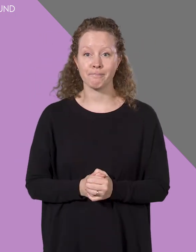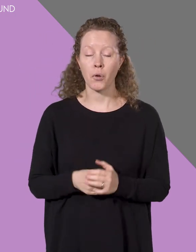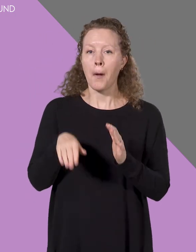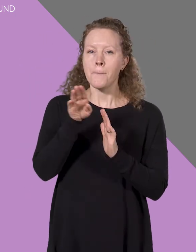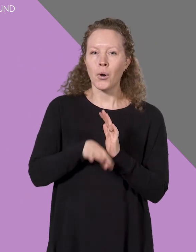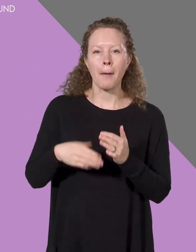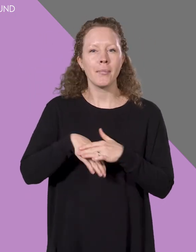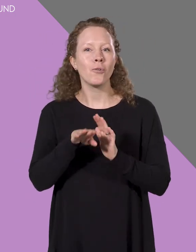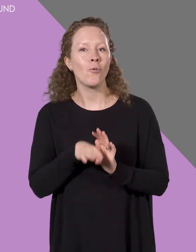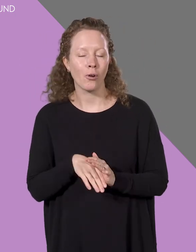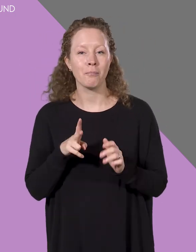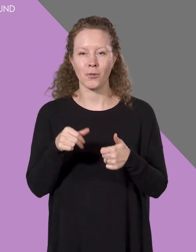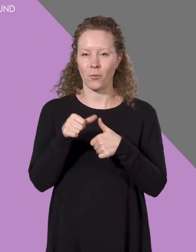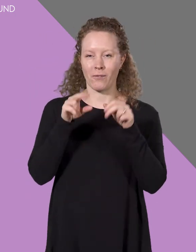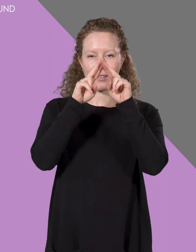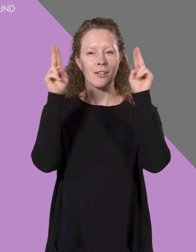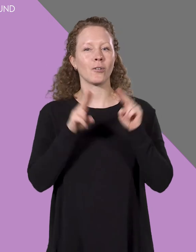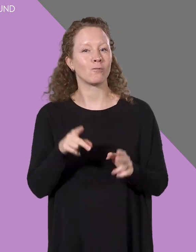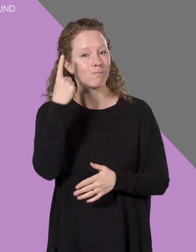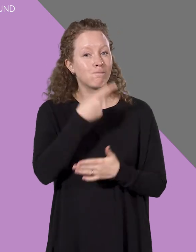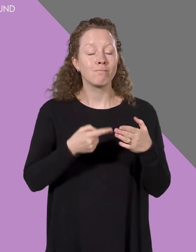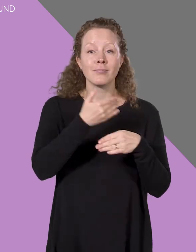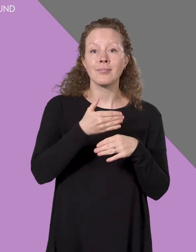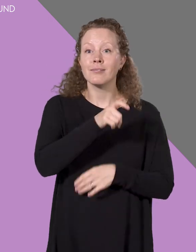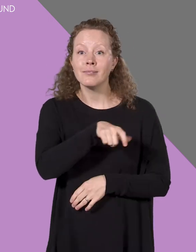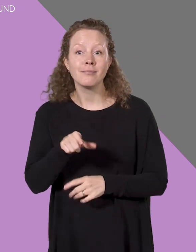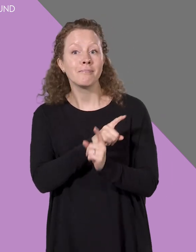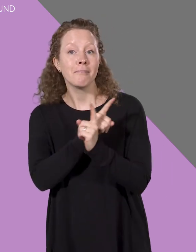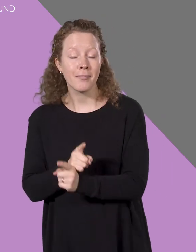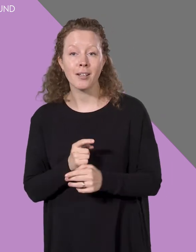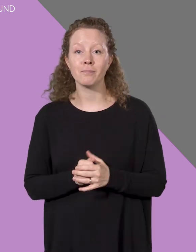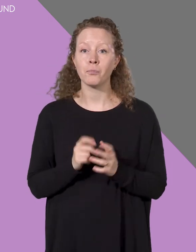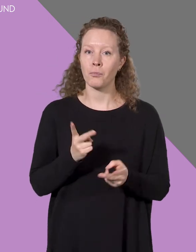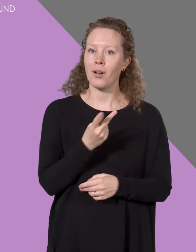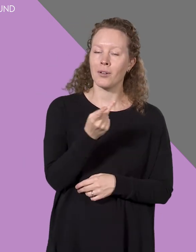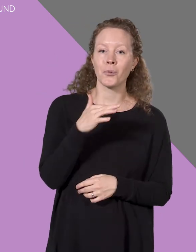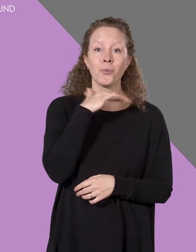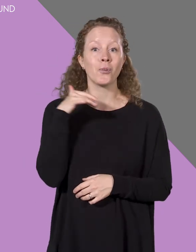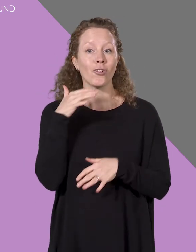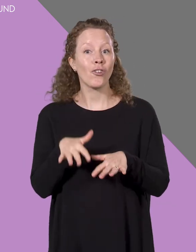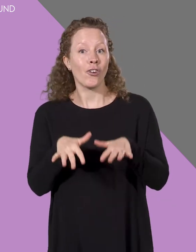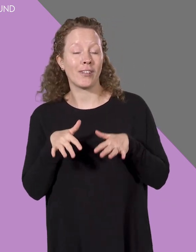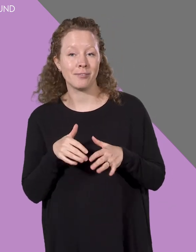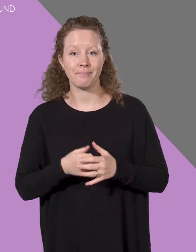Programmet utlovar internationella berömda artister och andra skojiga överraskningar.